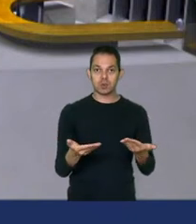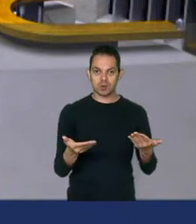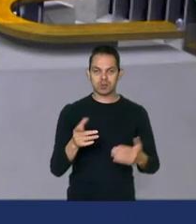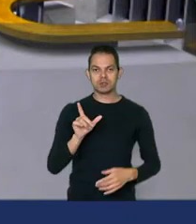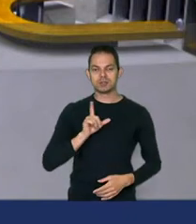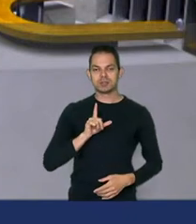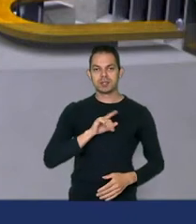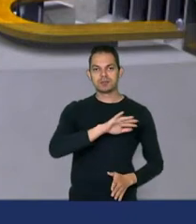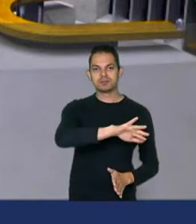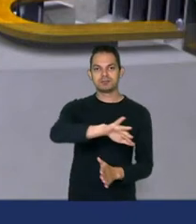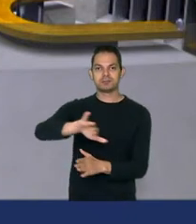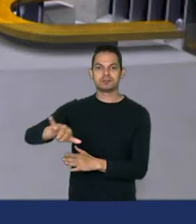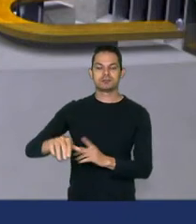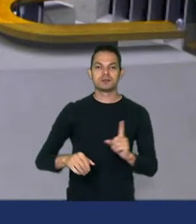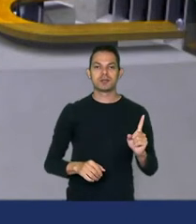COM A APRECIAÇÃO DOS DESTAQUES.